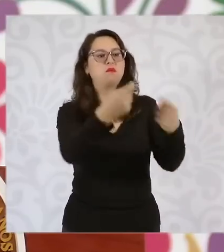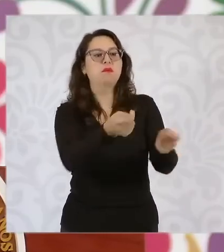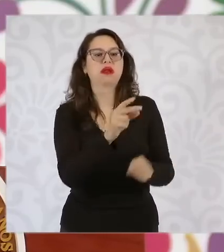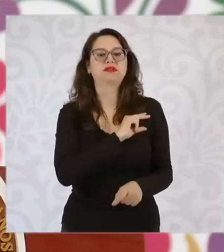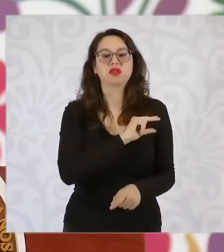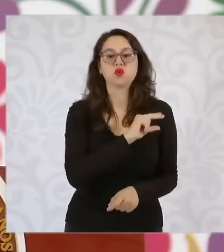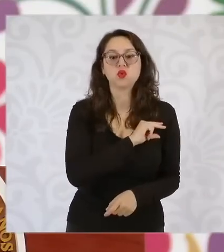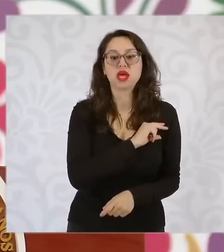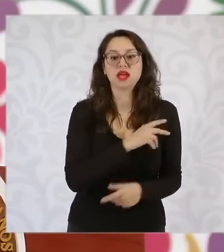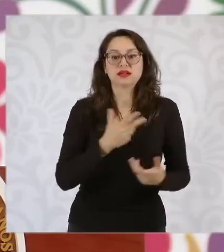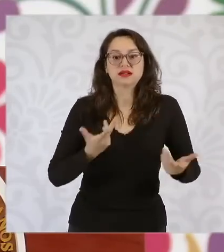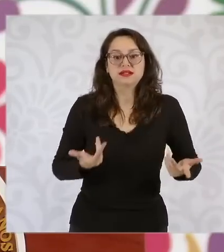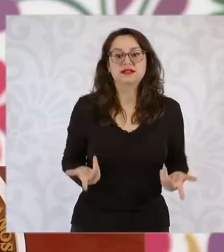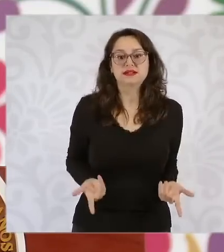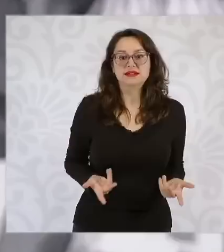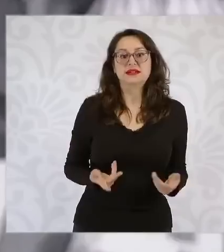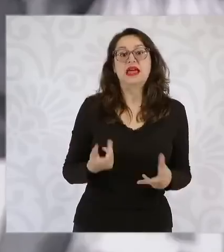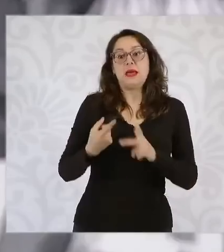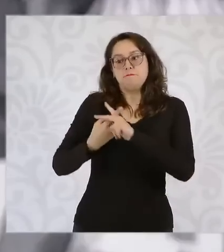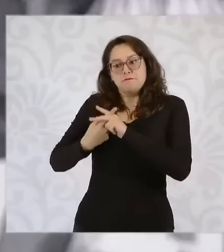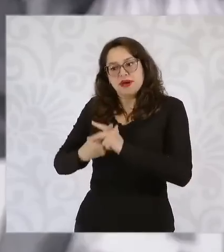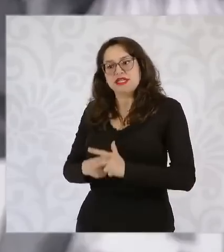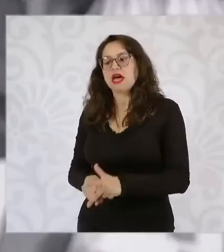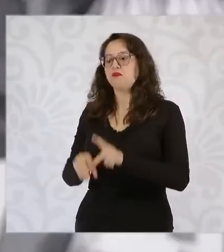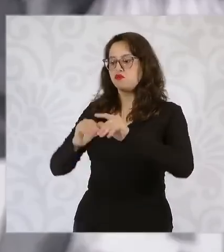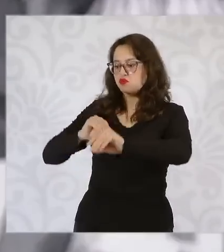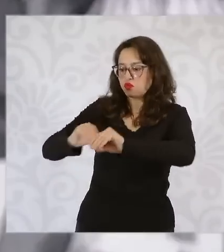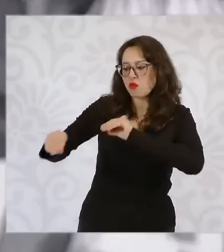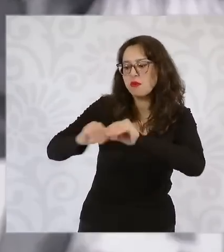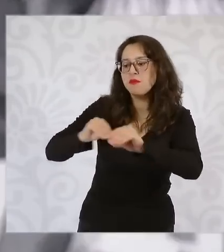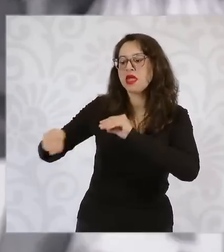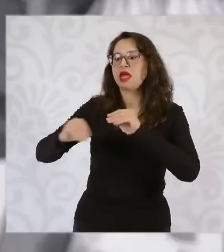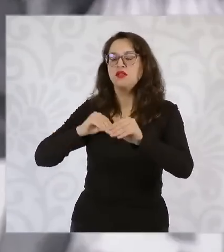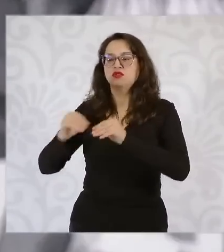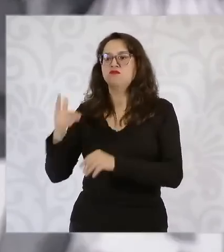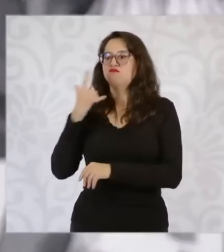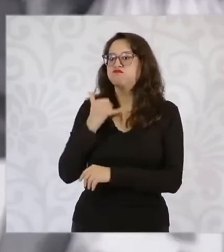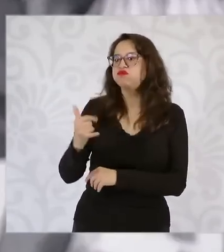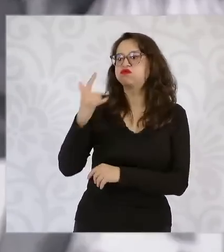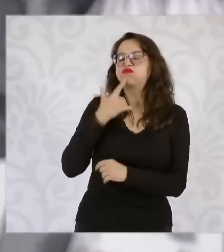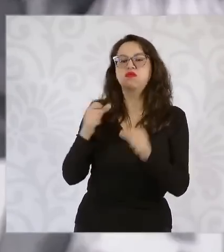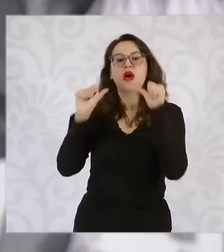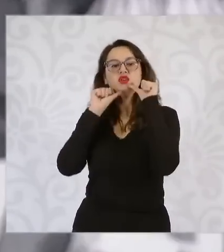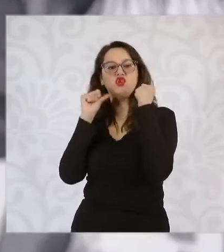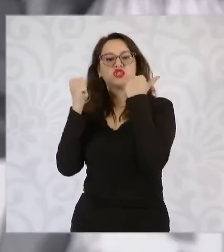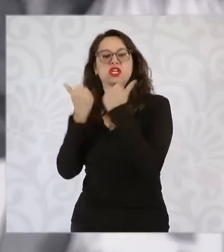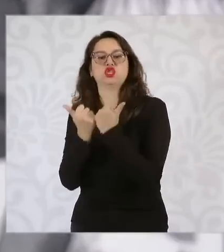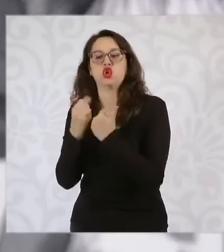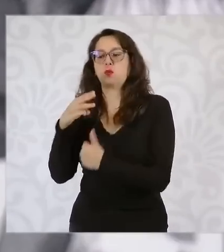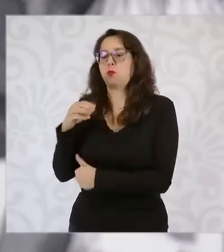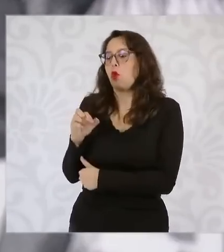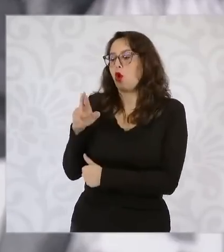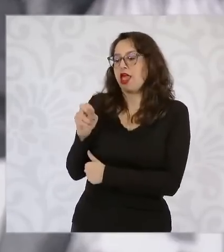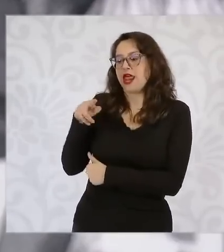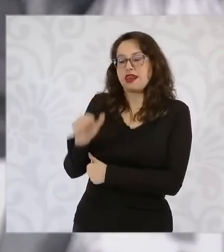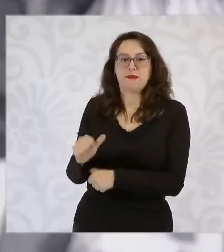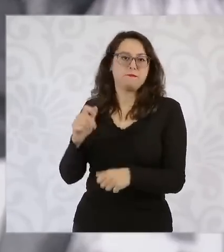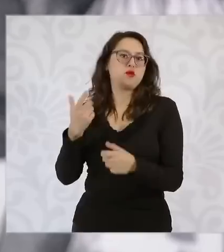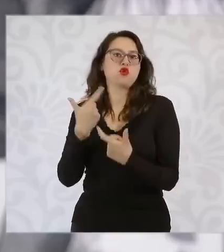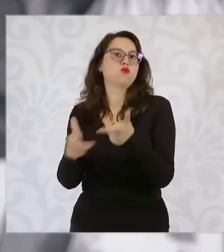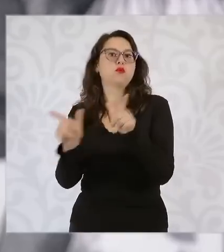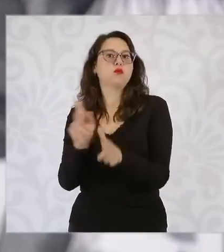entonces empezaba a formar morena todavía era una asociación civil fue la época en que al presidente